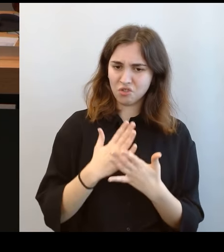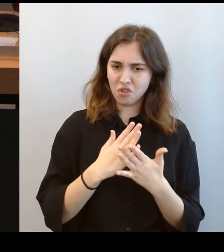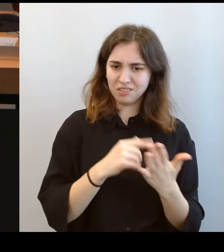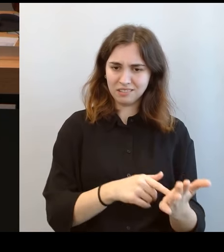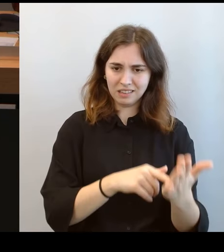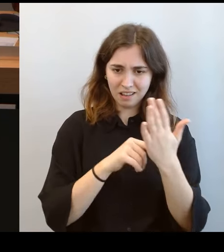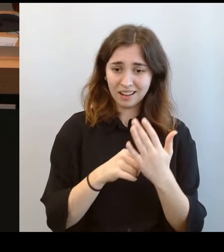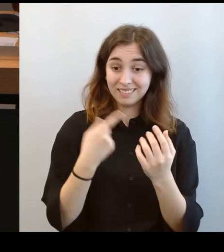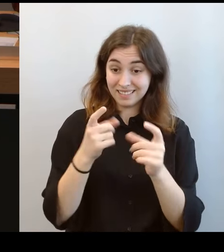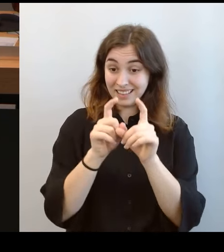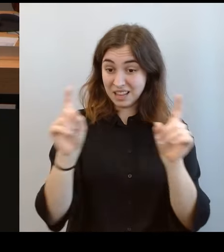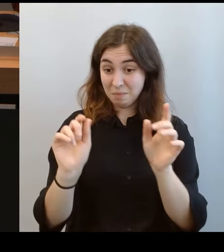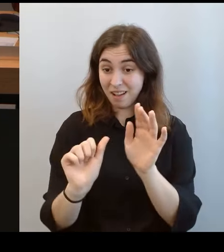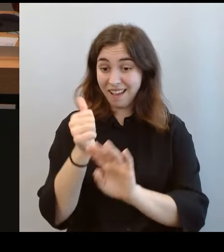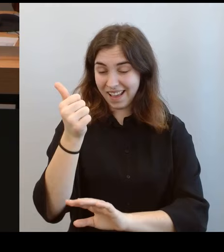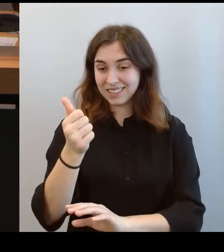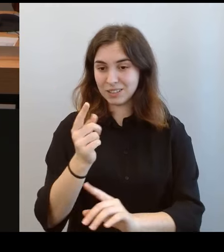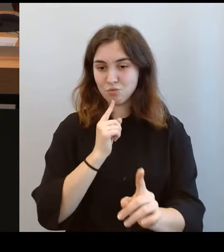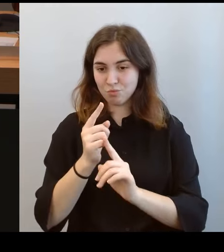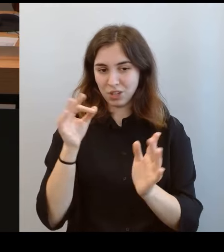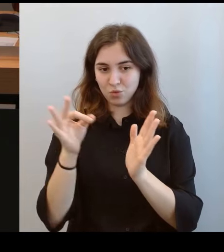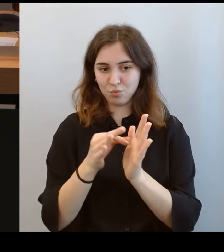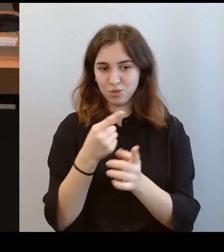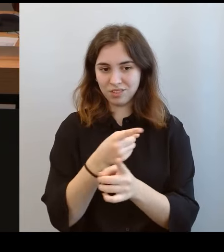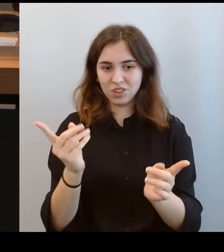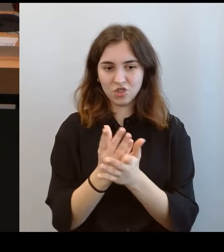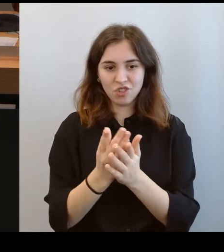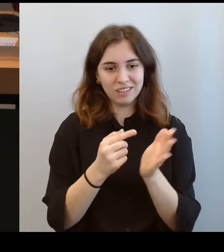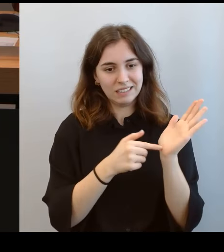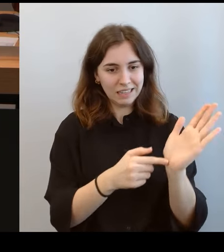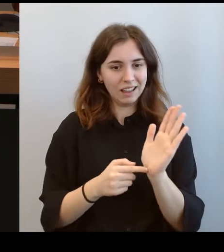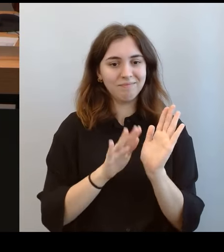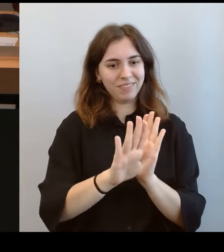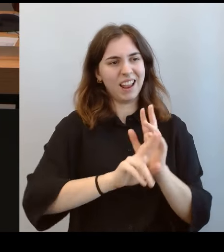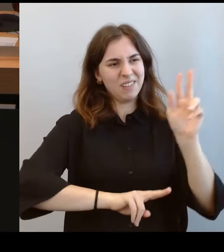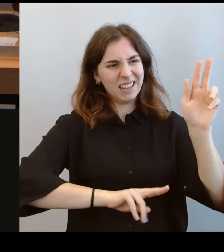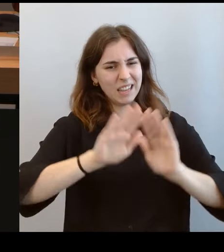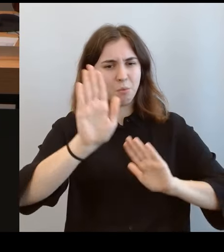mangelhaftes Demokratieverständnis gezeigt, was ich sehr bedauere.